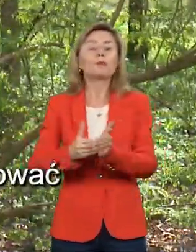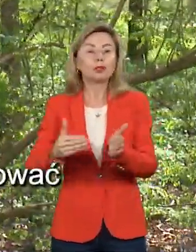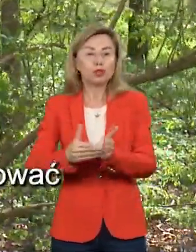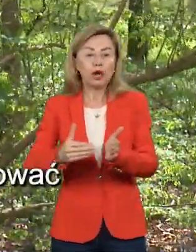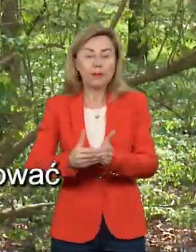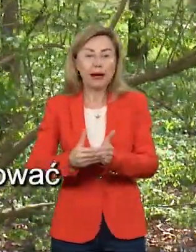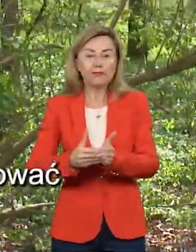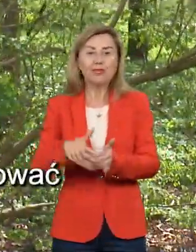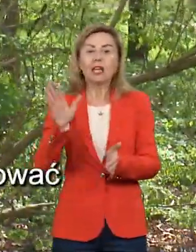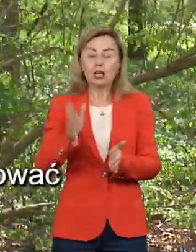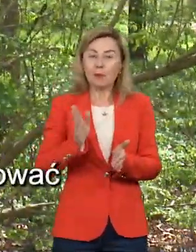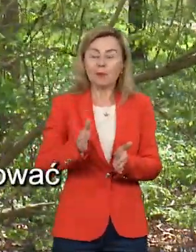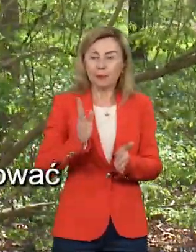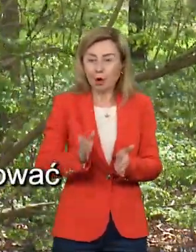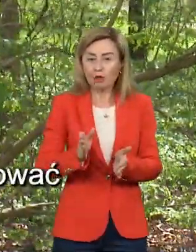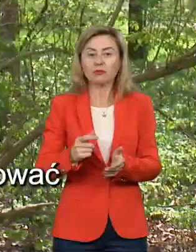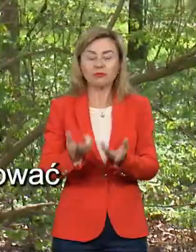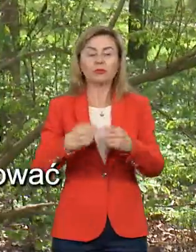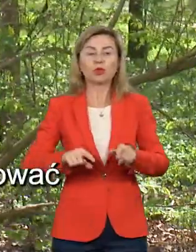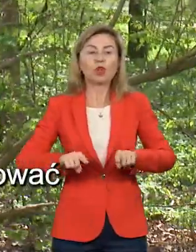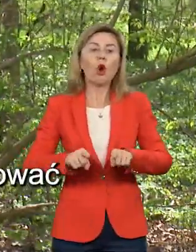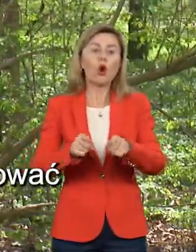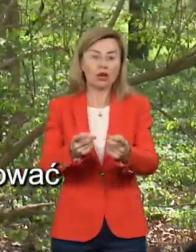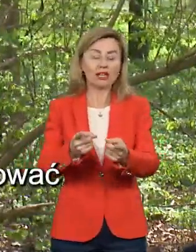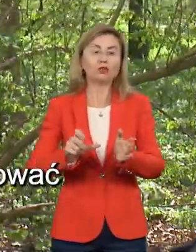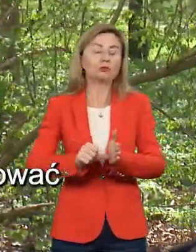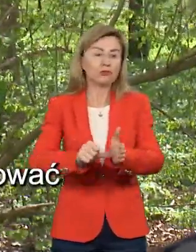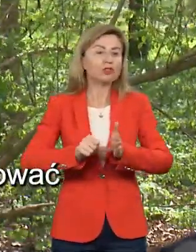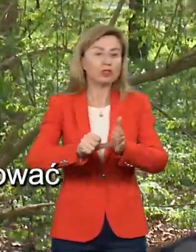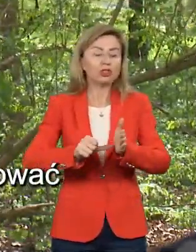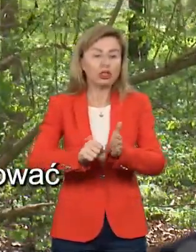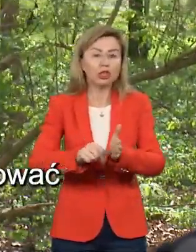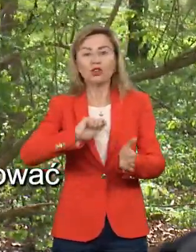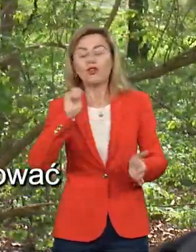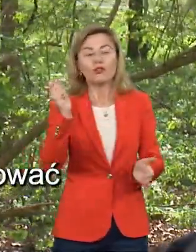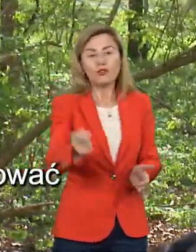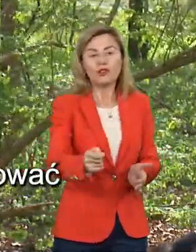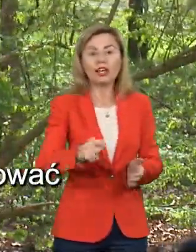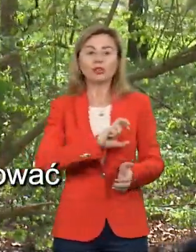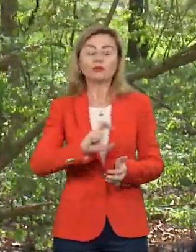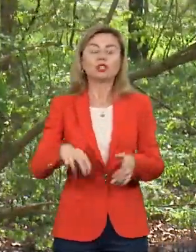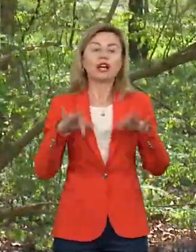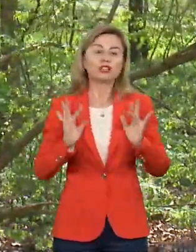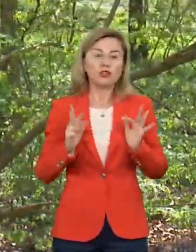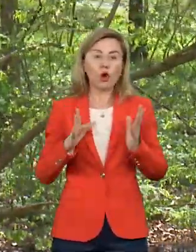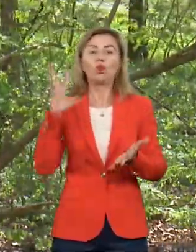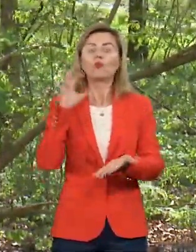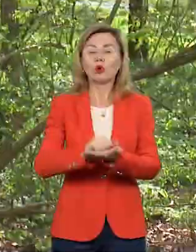Więc my w odpowiedzi na ich potrzeby staramy się zorganizować również ten aspekt czasu wolnego, związany z turystyką.